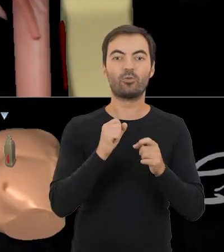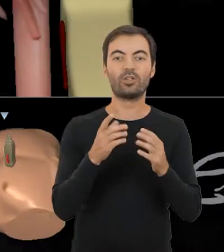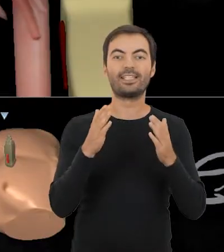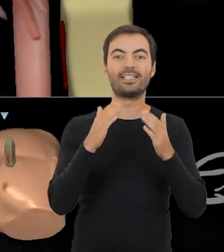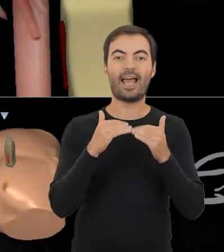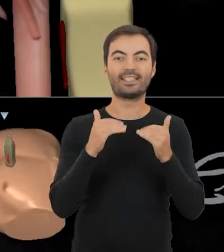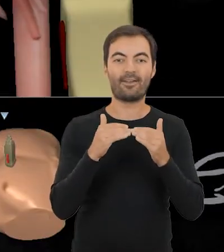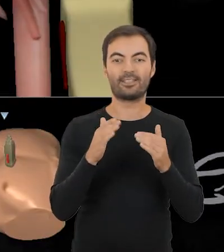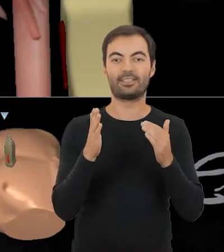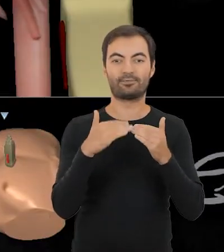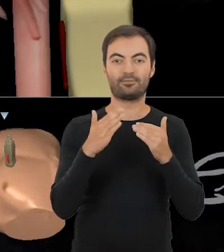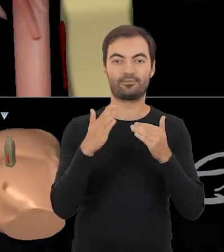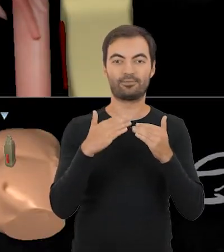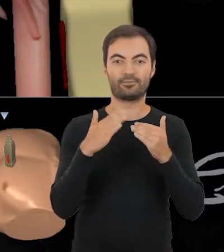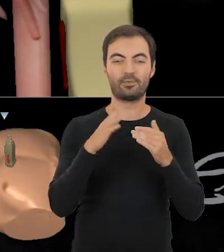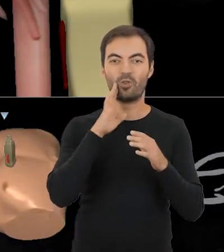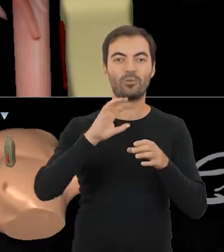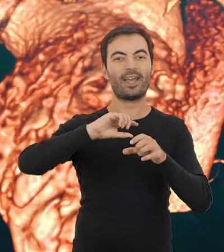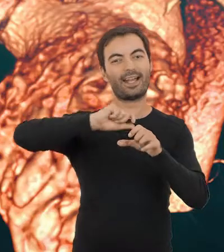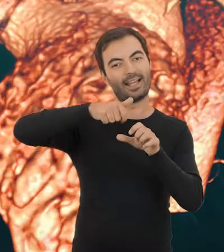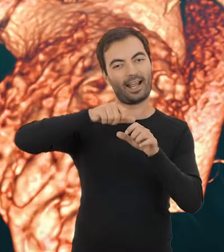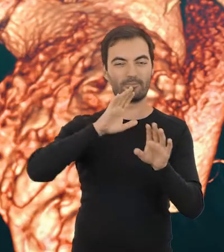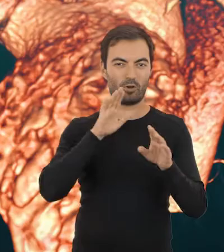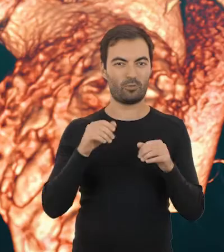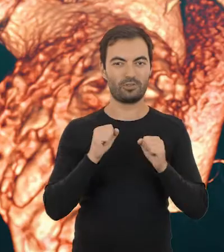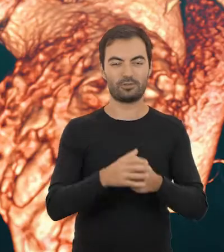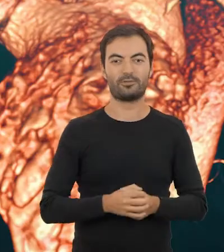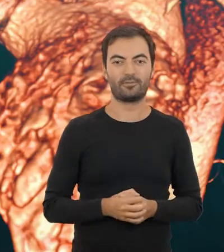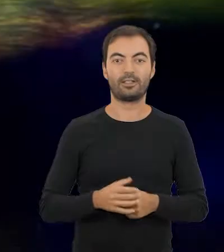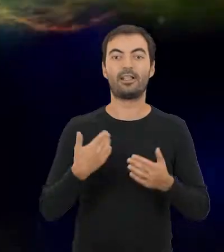W konsekwencji zamykania się zastawek słyszymy tony, czyli bicie serca.